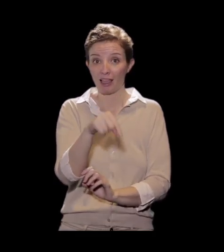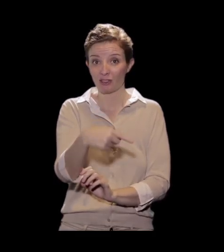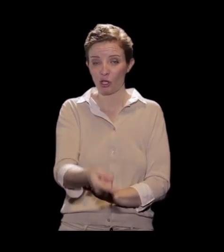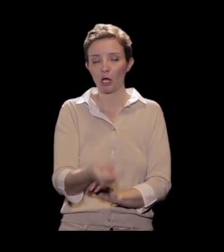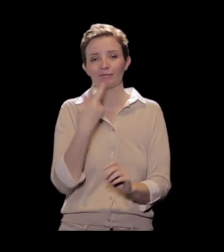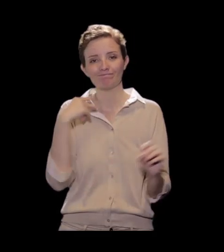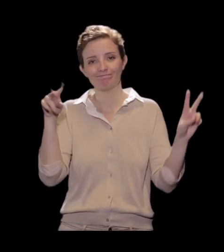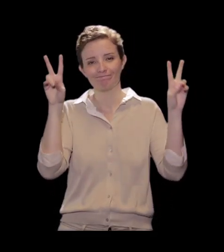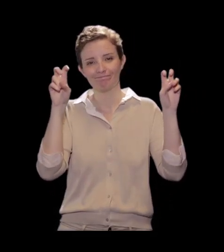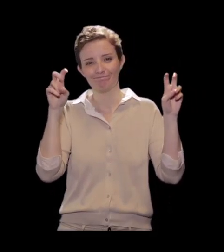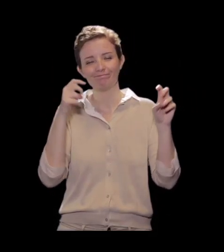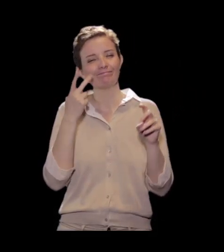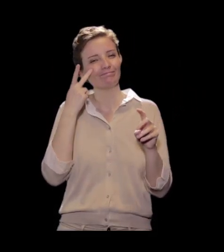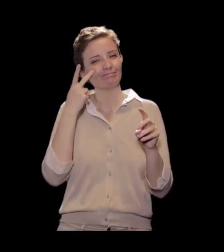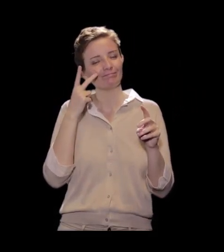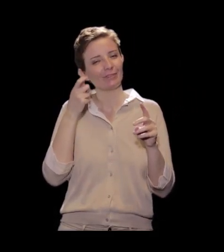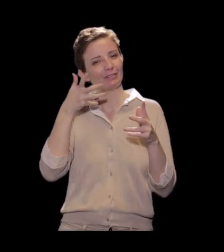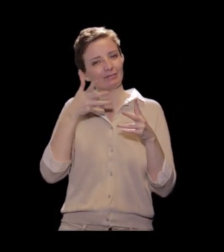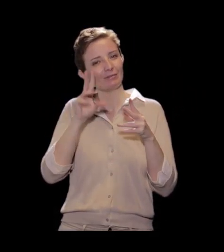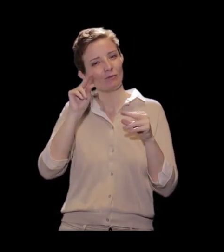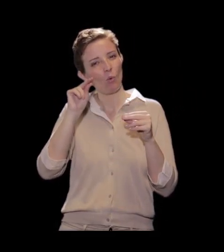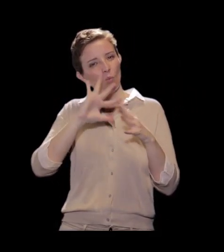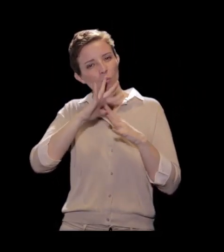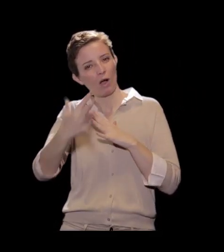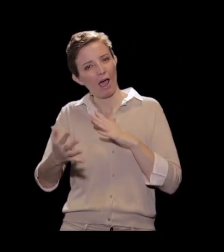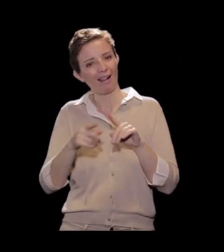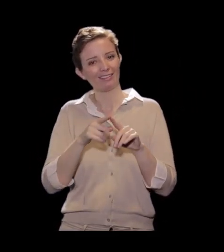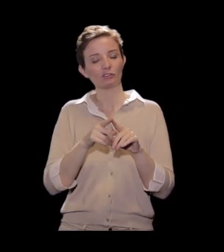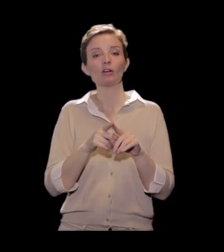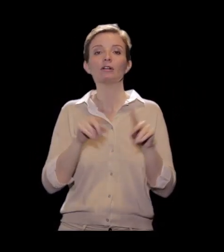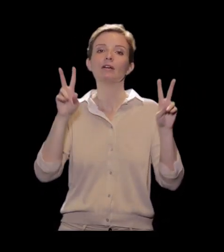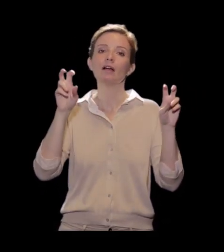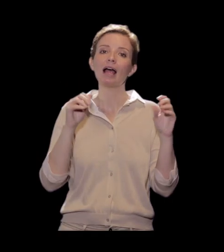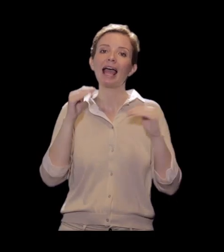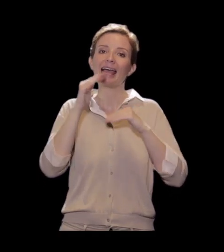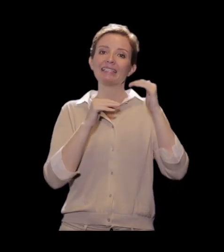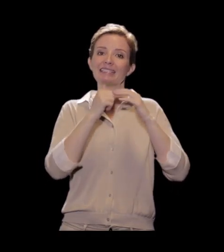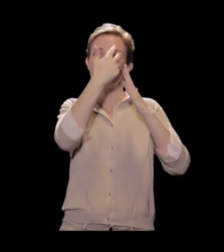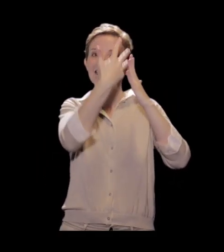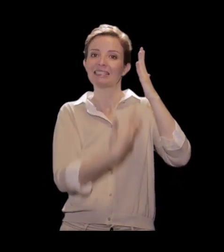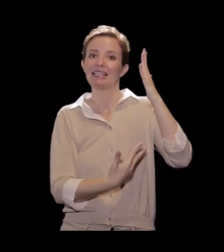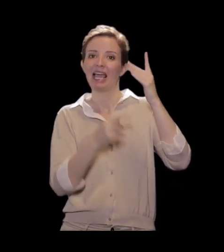Nella prossima lezione analizzeremo un altro argomento molto importante